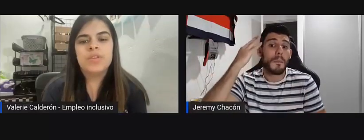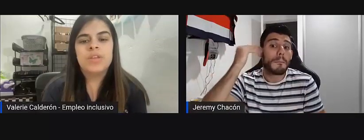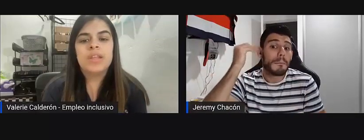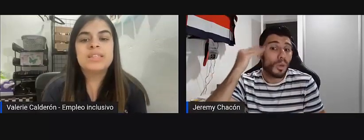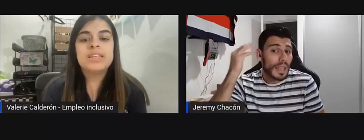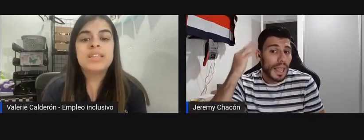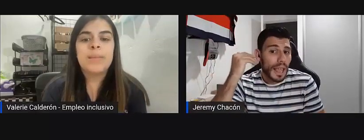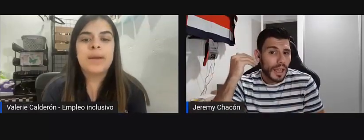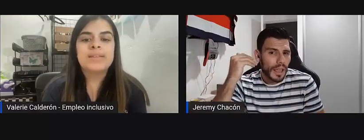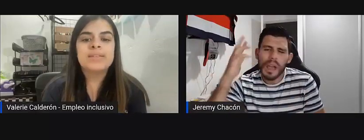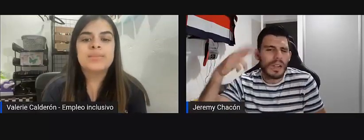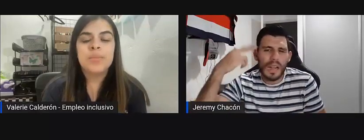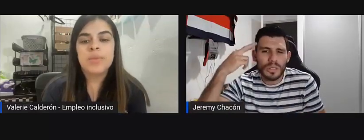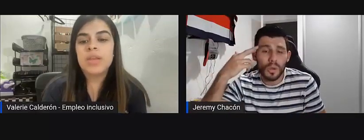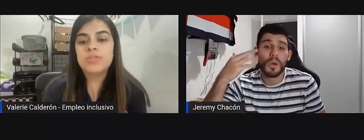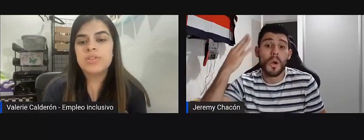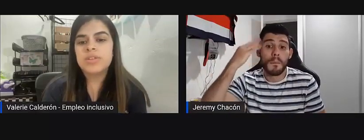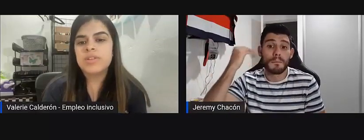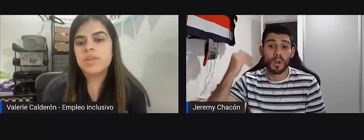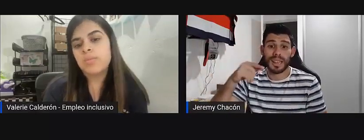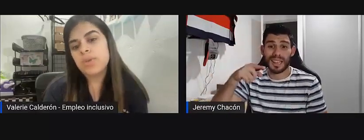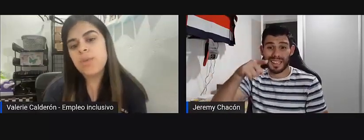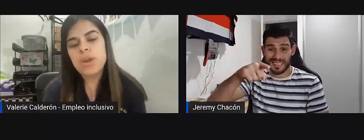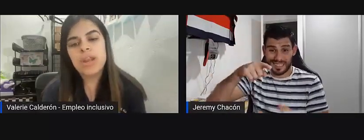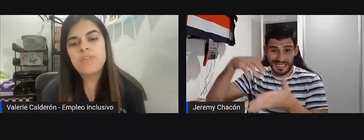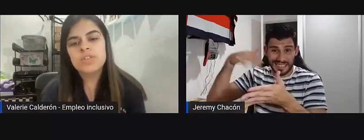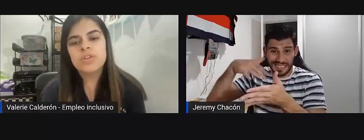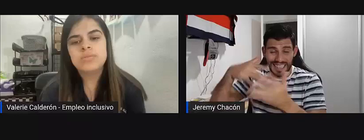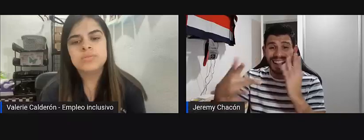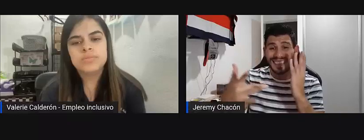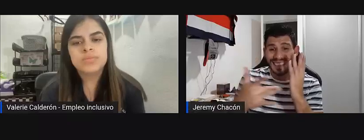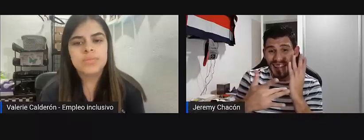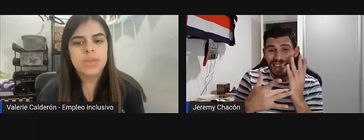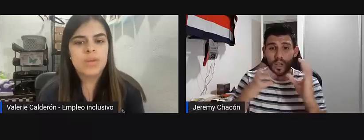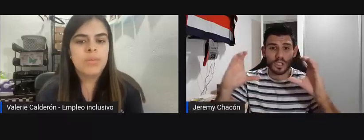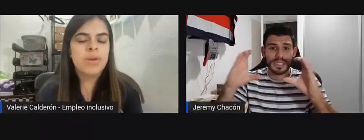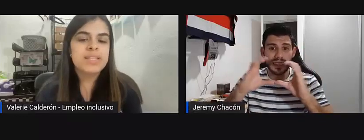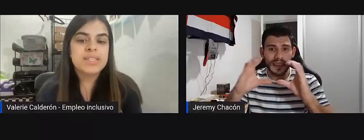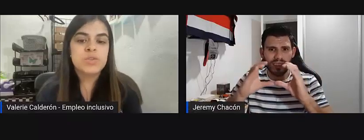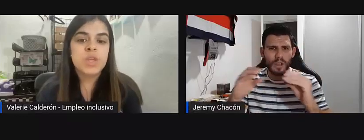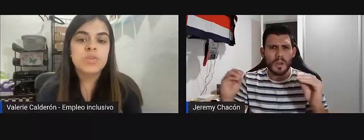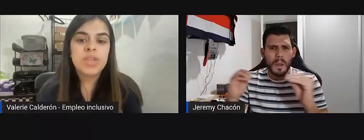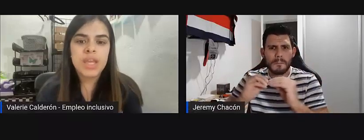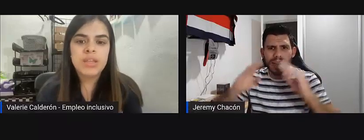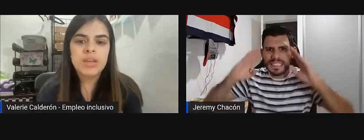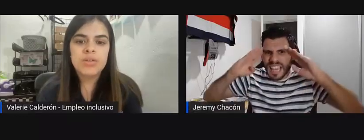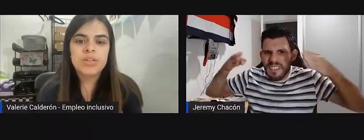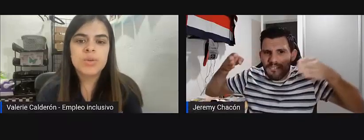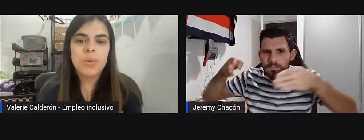que necesita más eso así que por qué Por ahí la razón verdad si se estudia un técnico es como